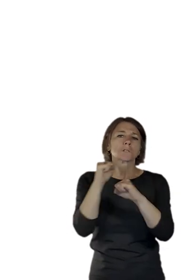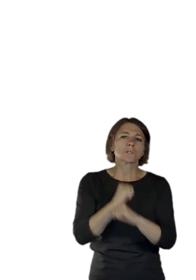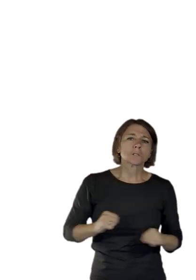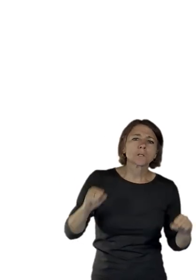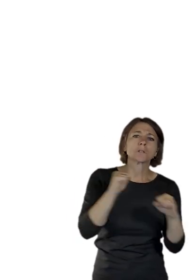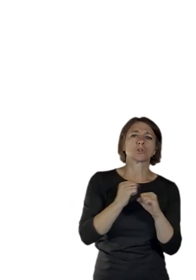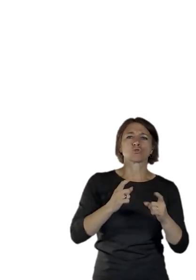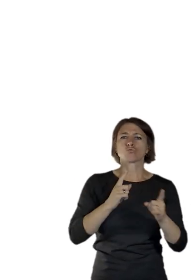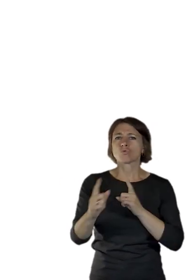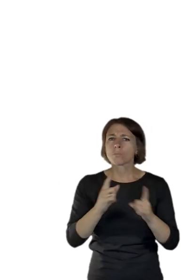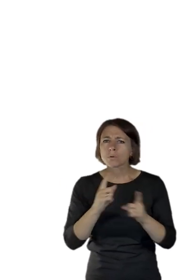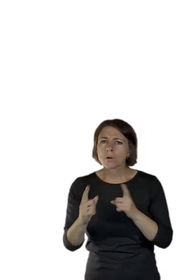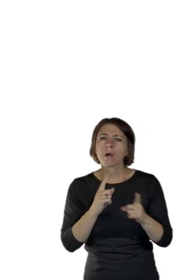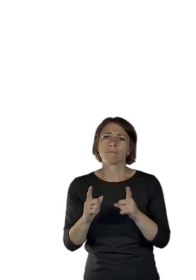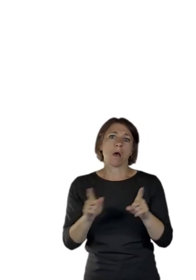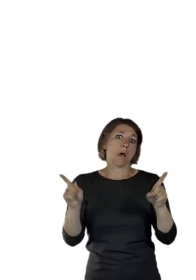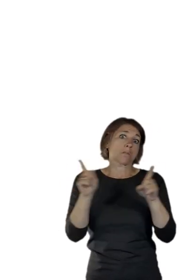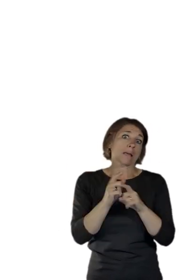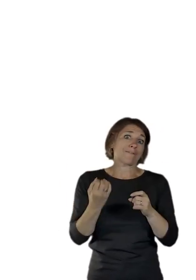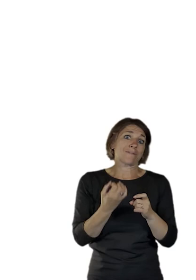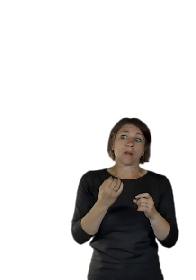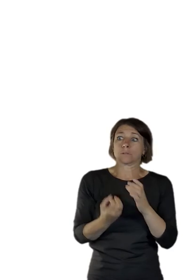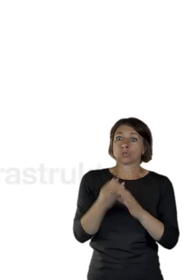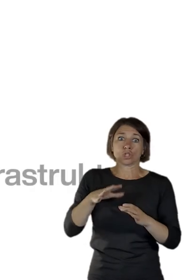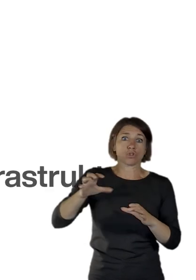Patří do ní krajinná infrastruktura, dopravní infrastruktura,